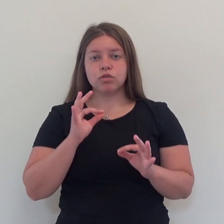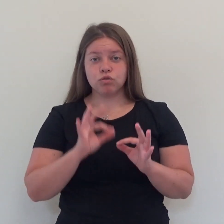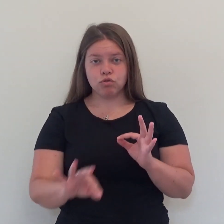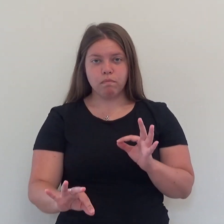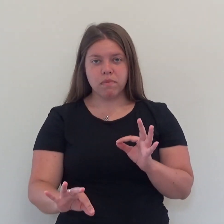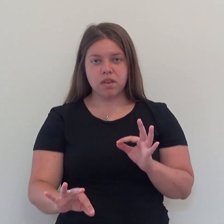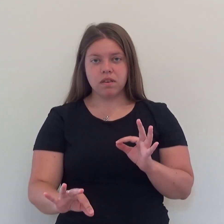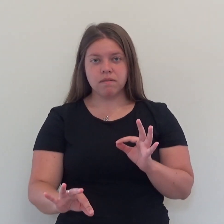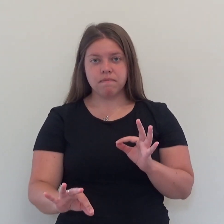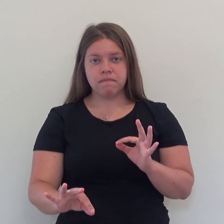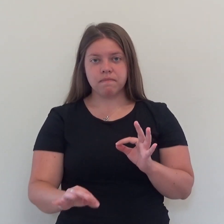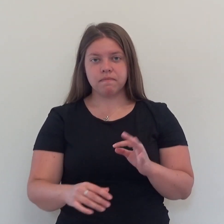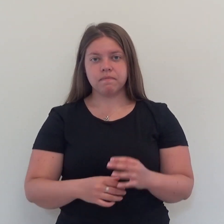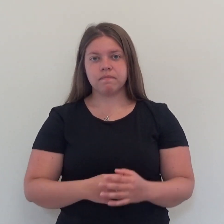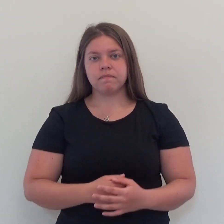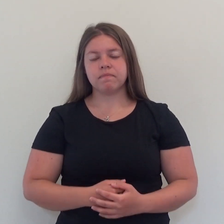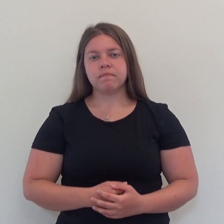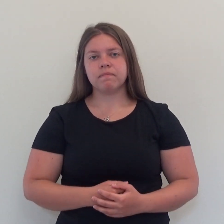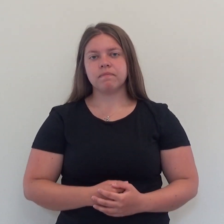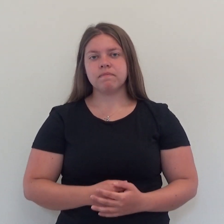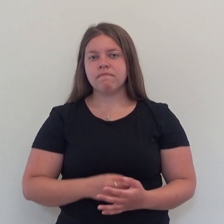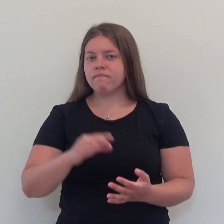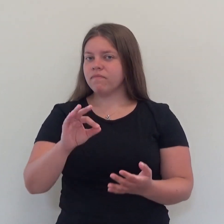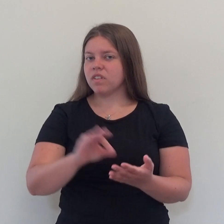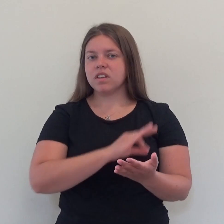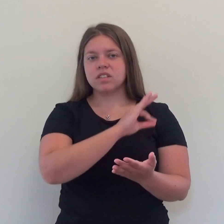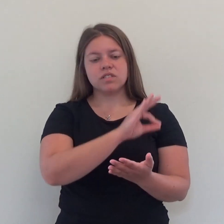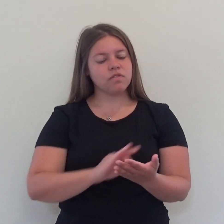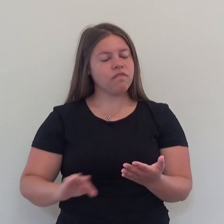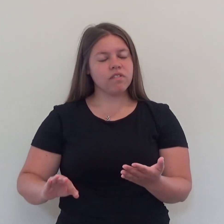SOPII - EI-SOVI